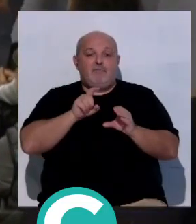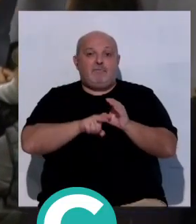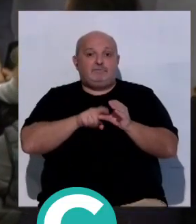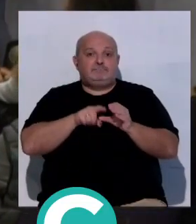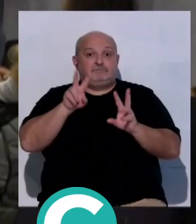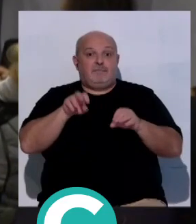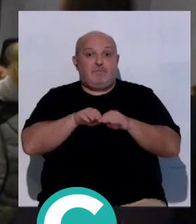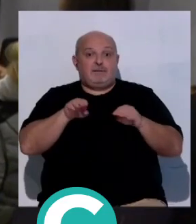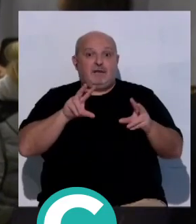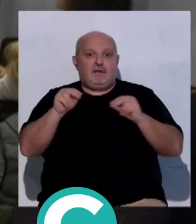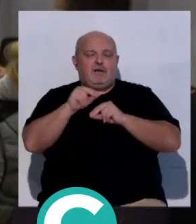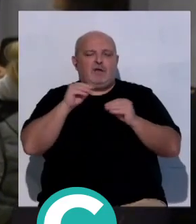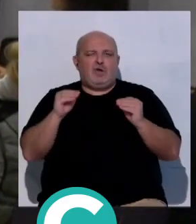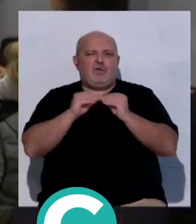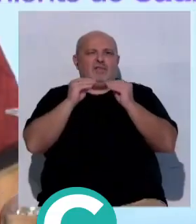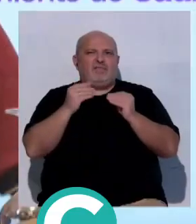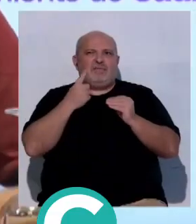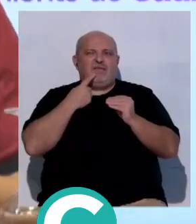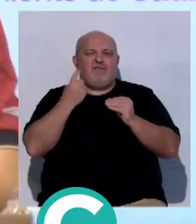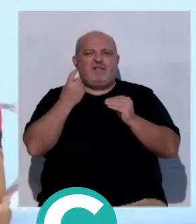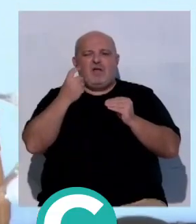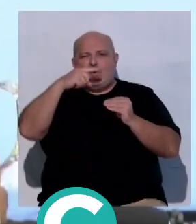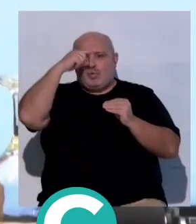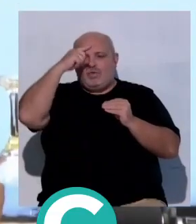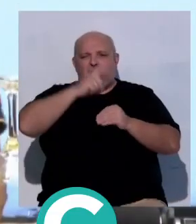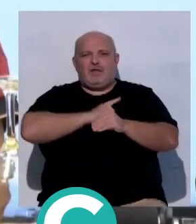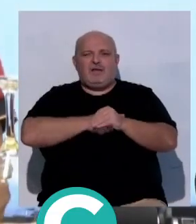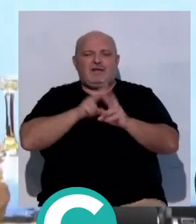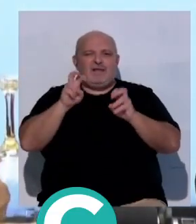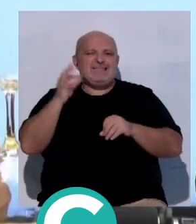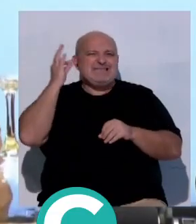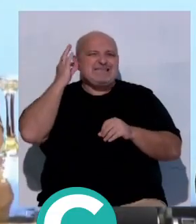en esta mesa redonda coincidieron en señalar la falta de cultura deportiva hacia las niñas y es